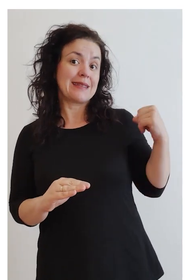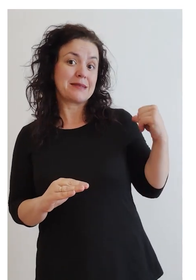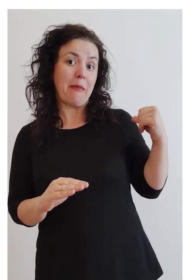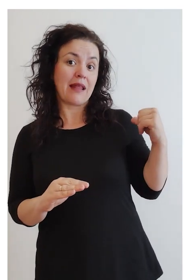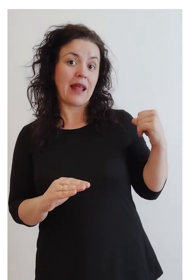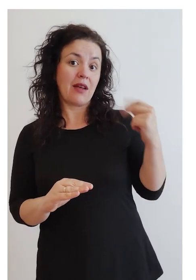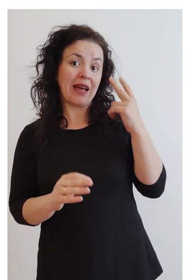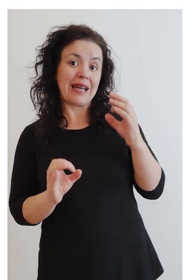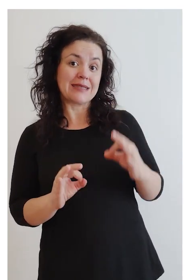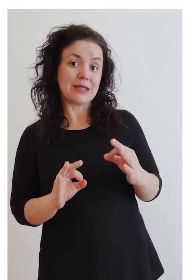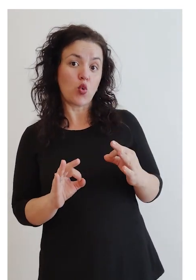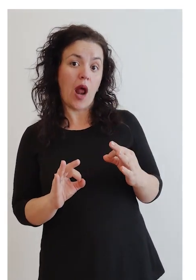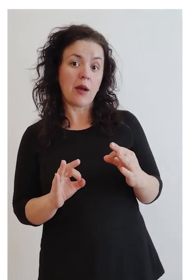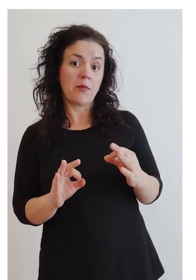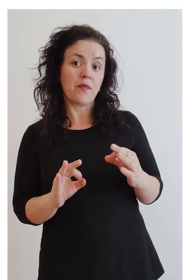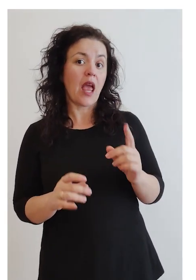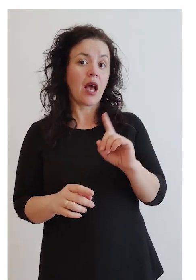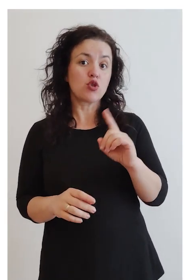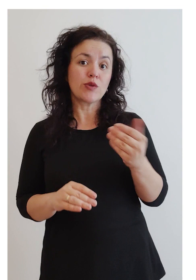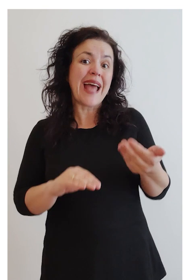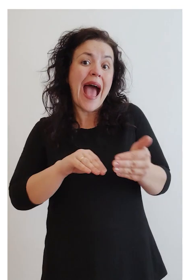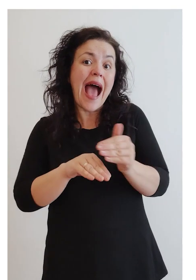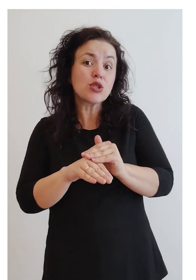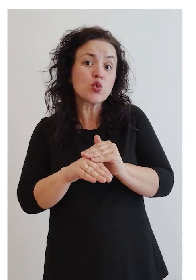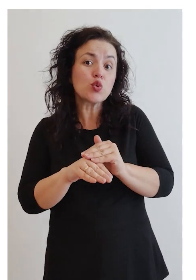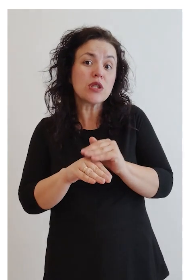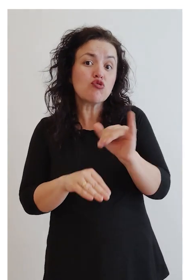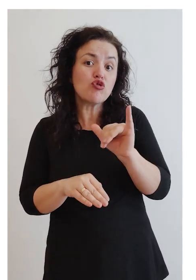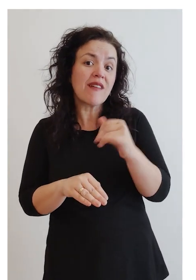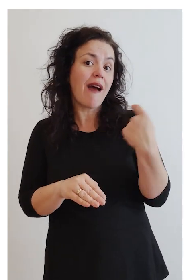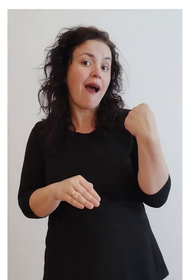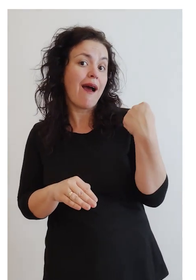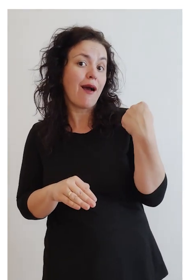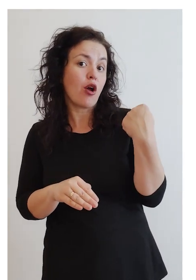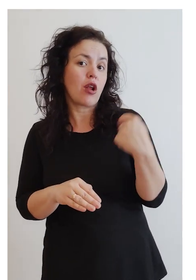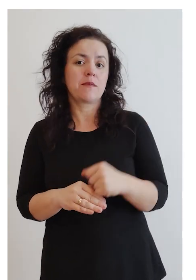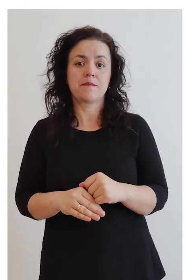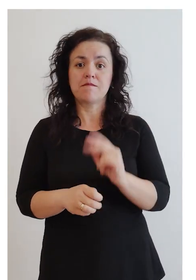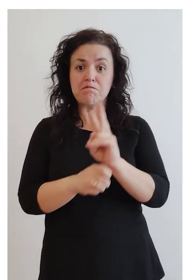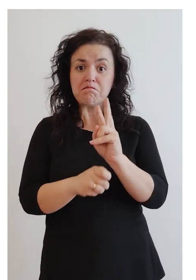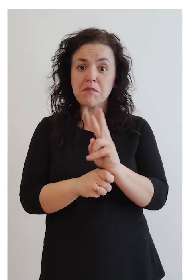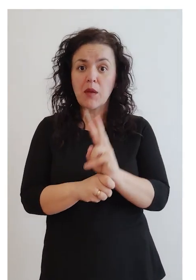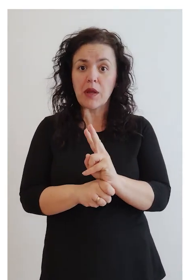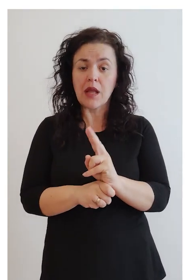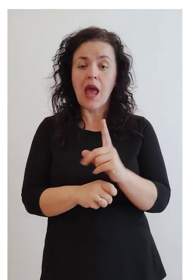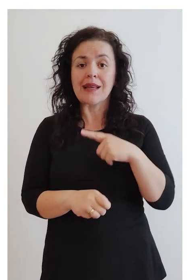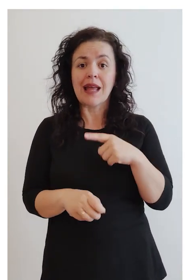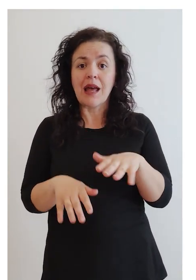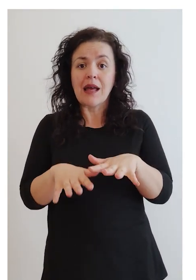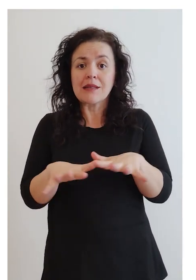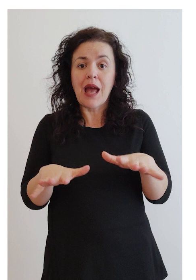Luați în considerare extinderea asigurării pentru a acoperi toate costurile de înlocuire a geamurilor.